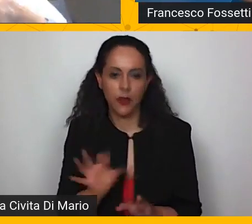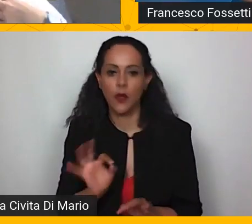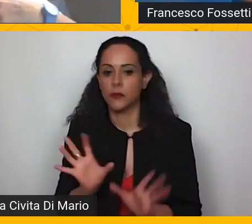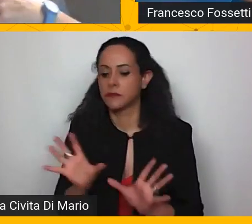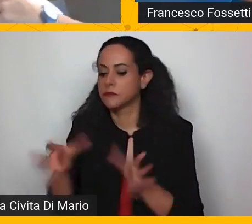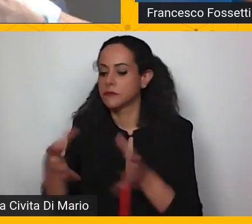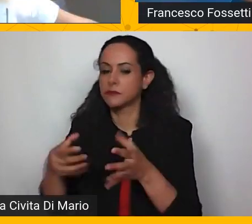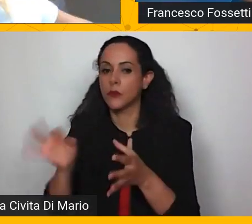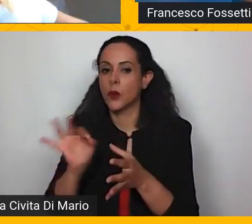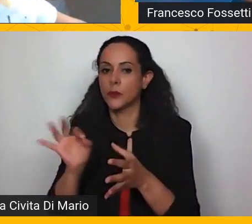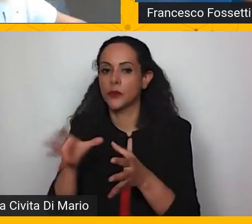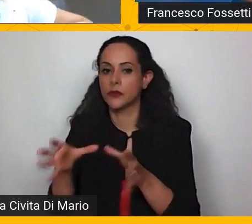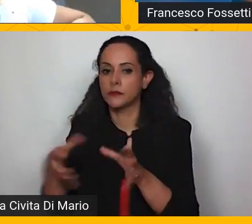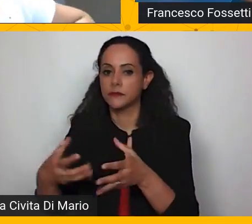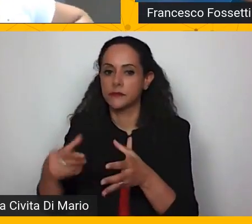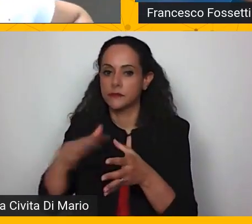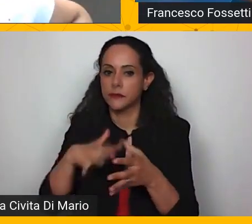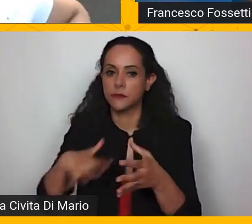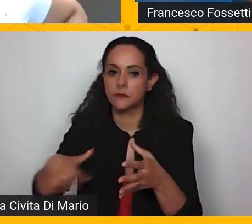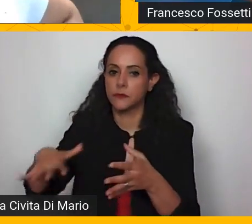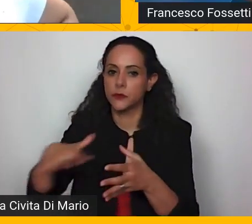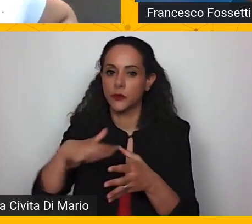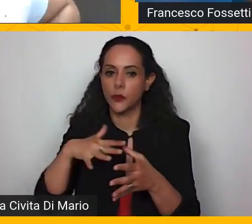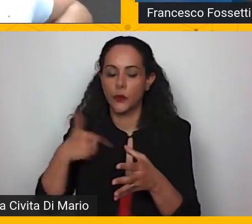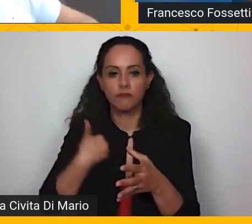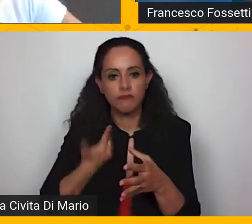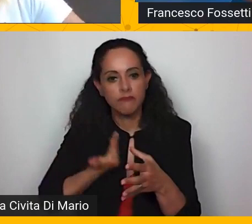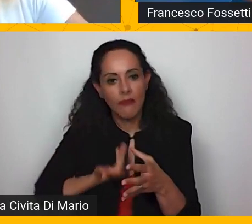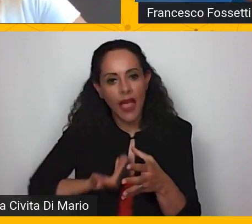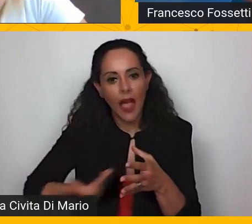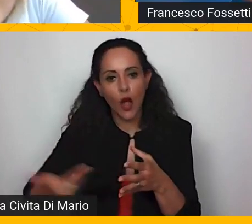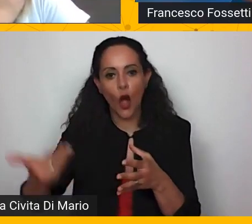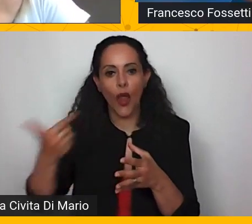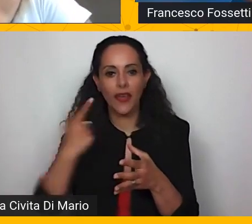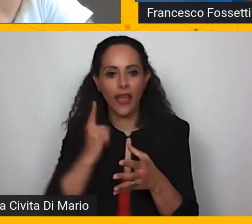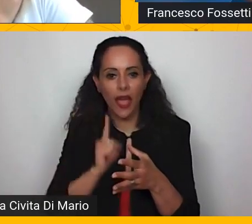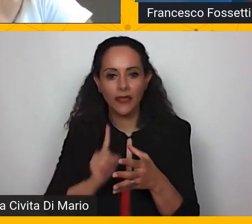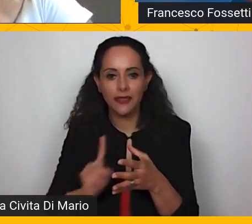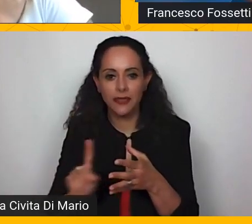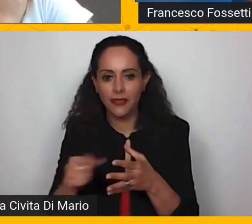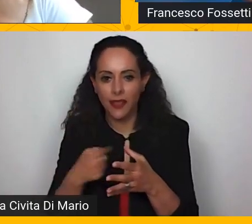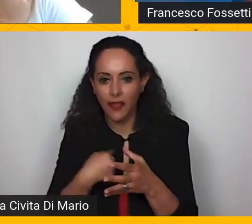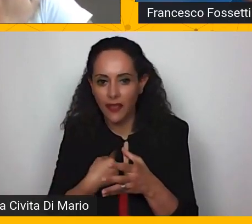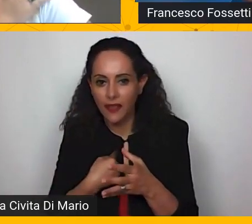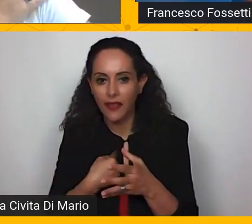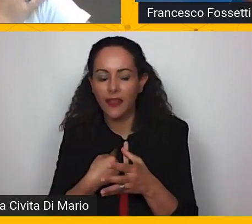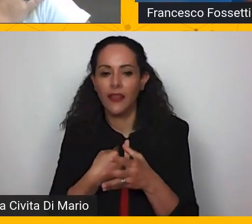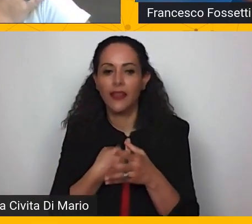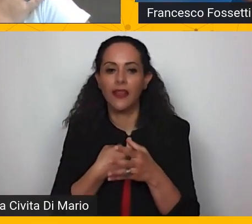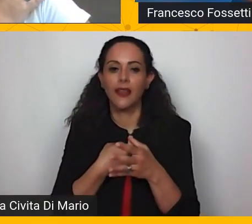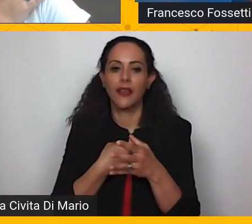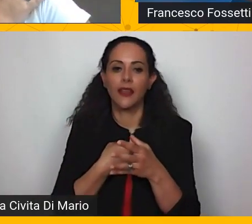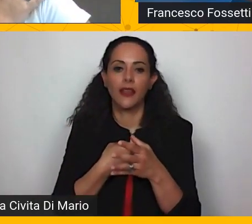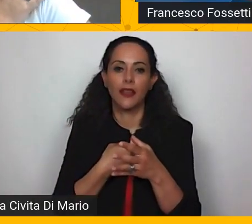una community eh molto ehm